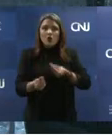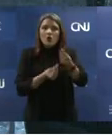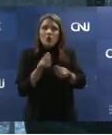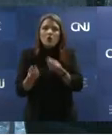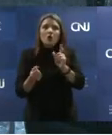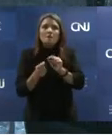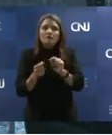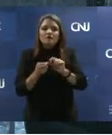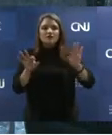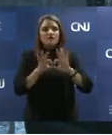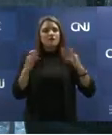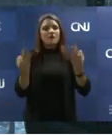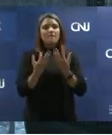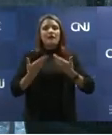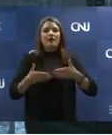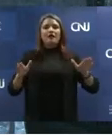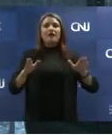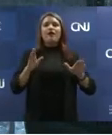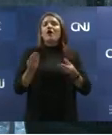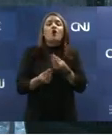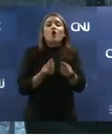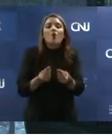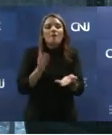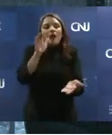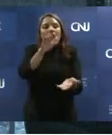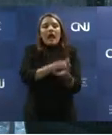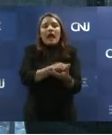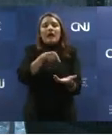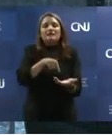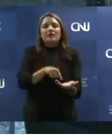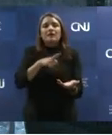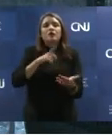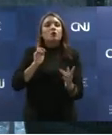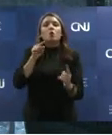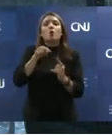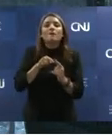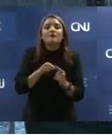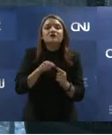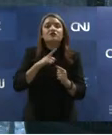e o casamento, que tem por finalidade estabelecer uma comunhão plena de vida